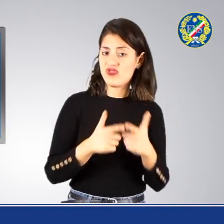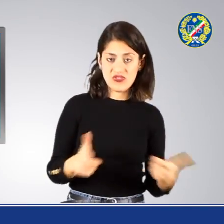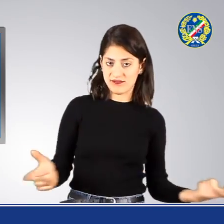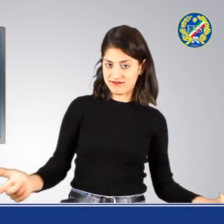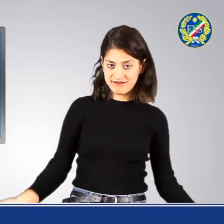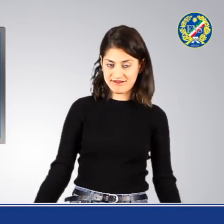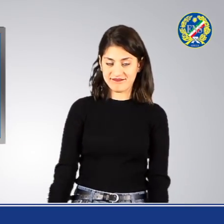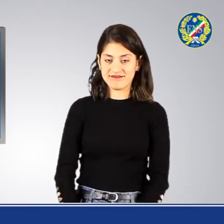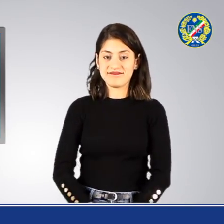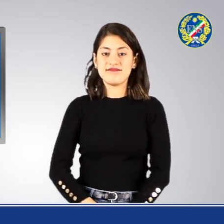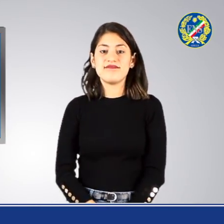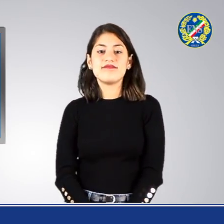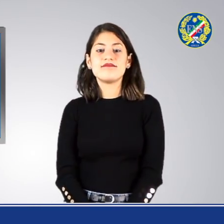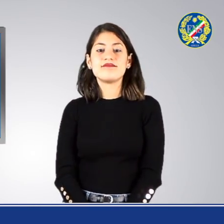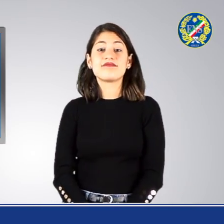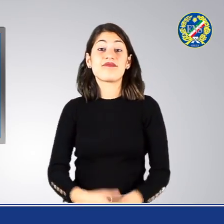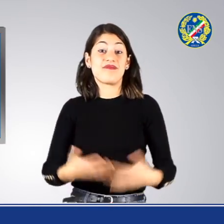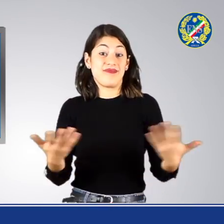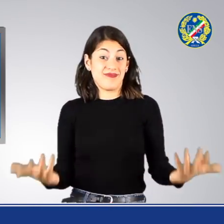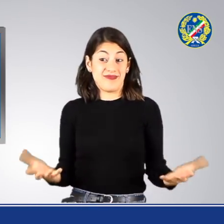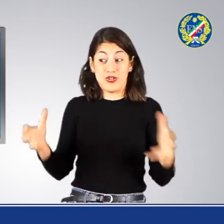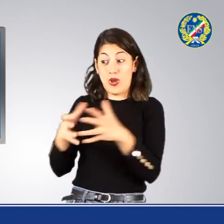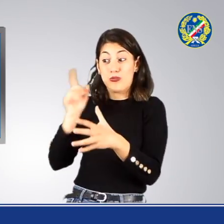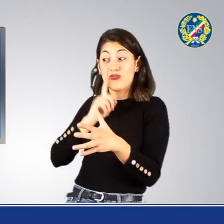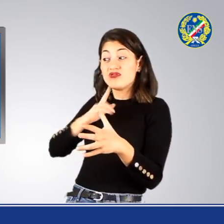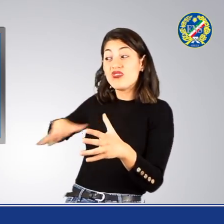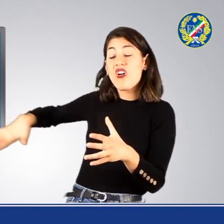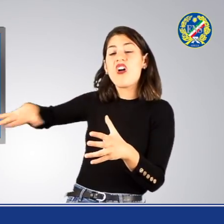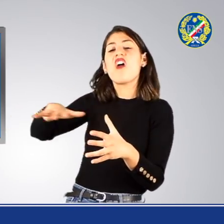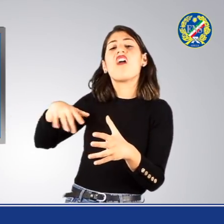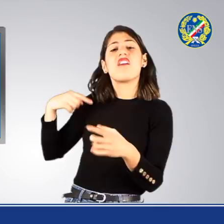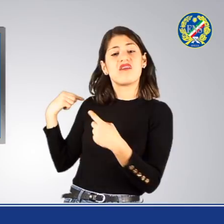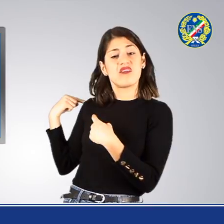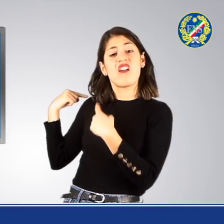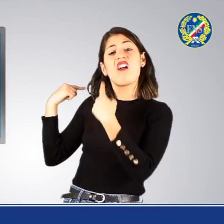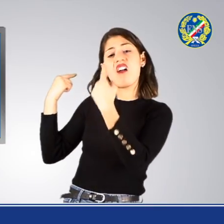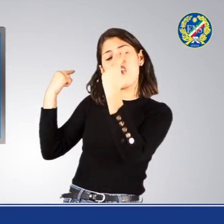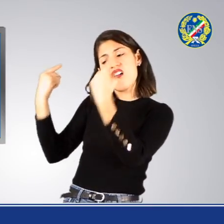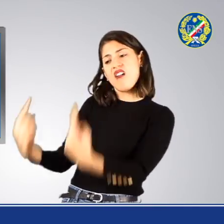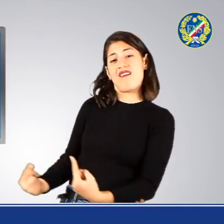persone sorde. Chiediamo che la LIS venga riconosciuta il prima possibile,